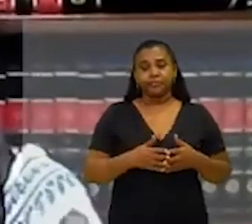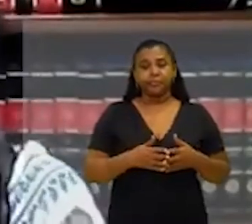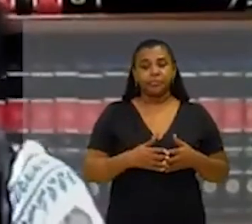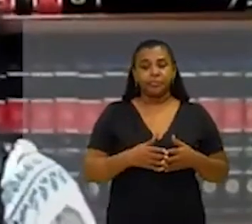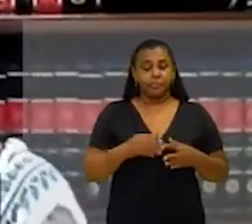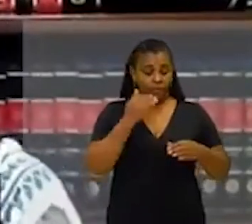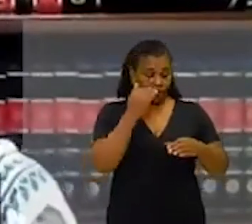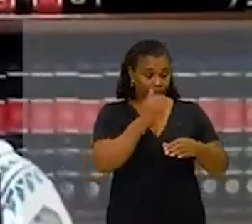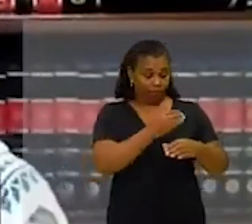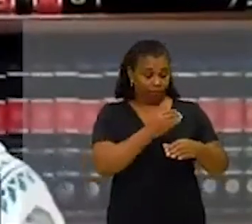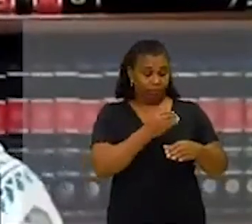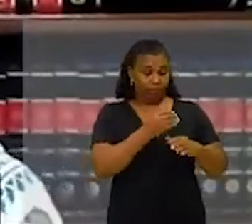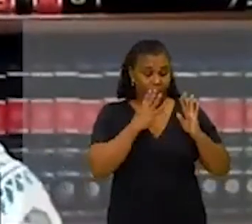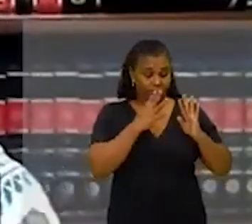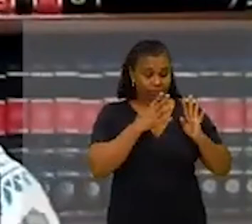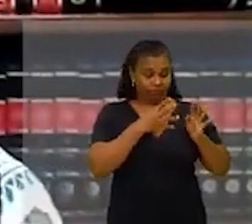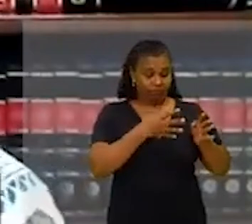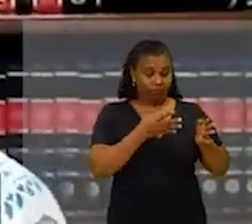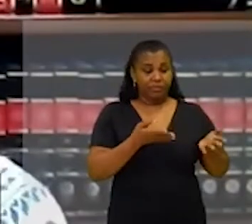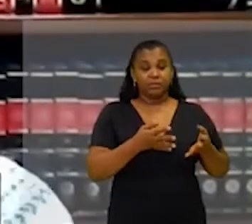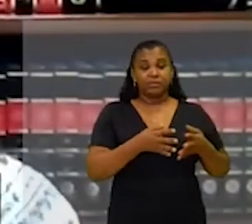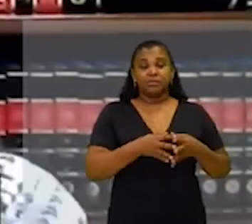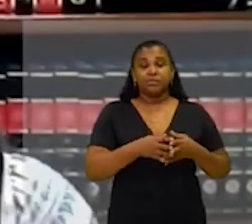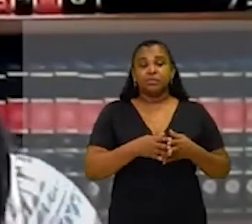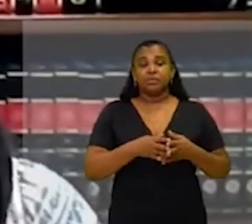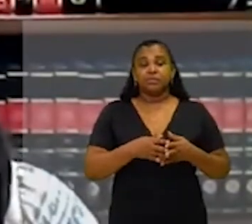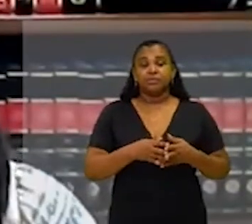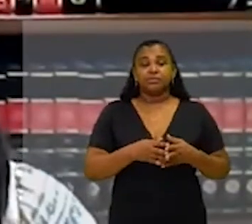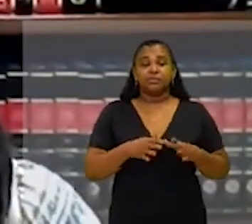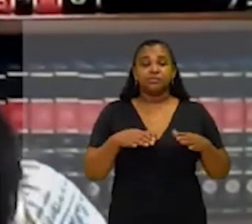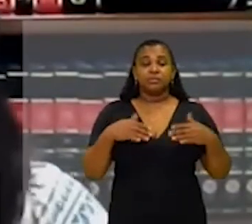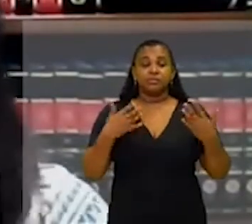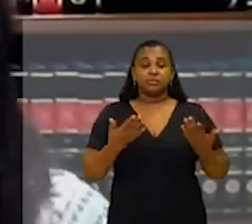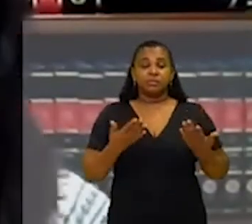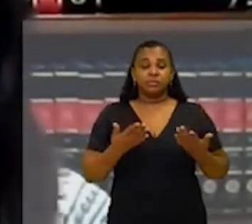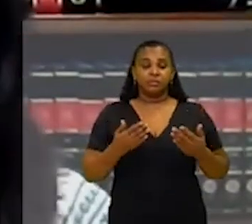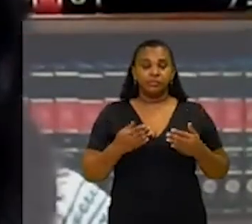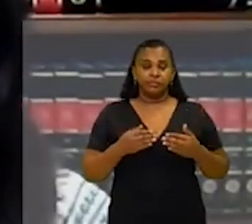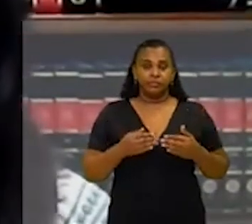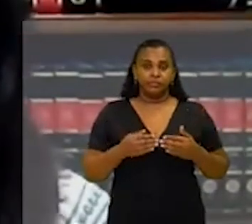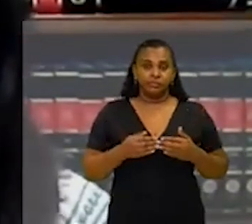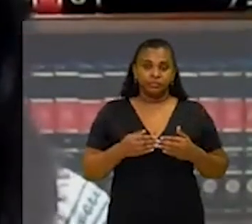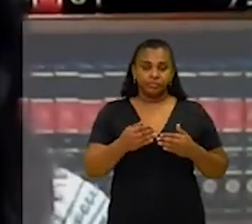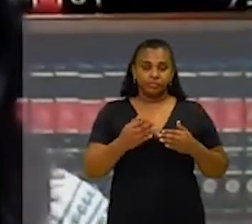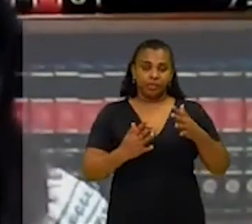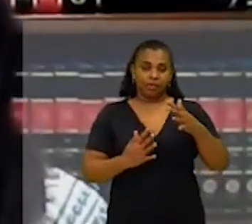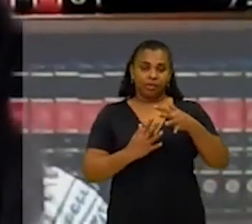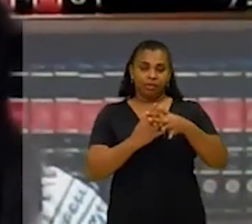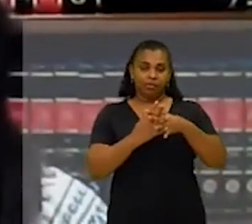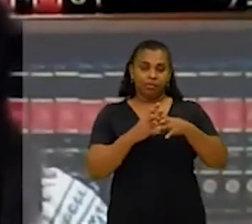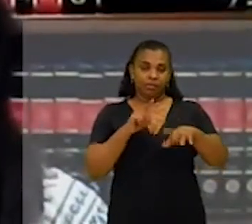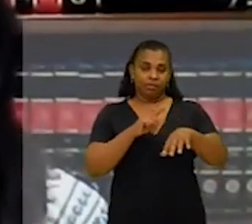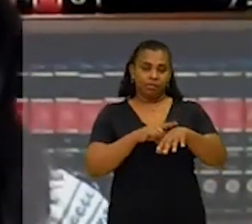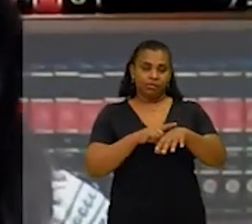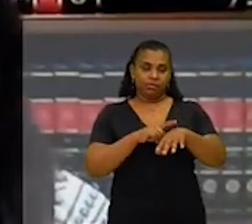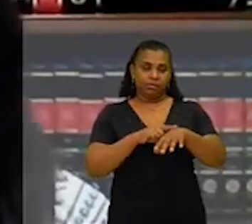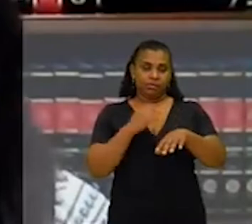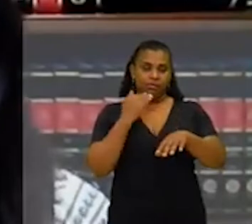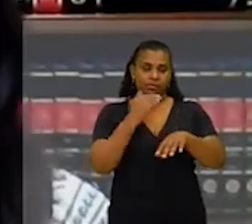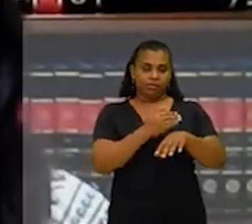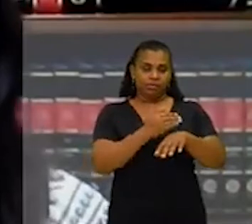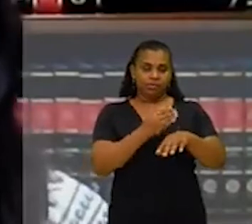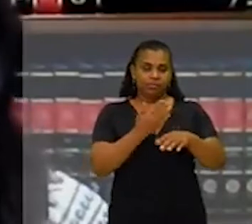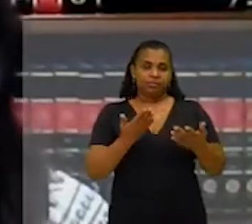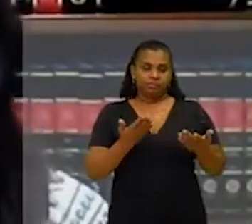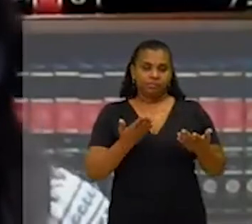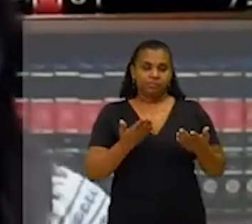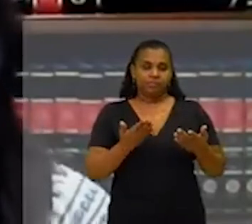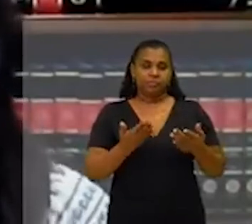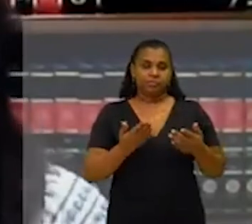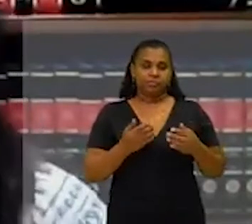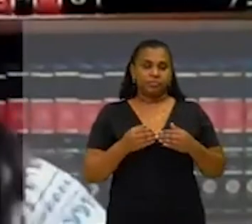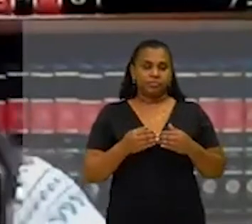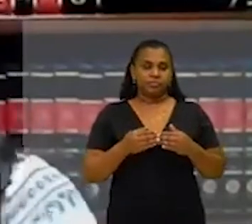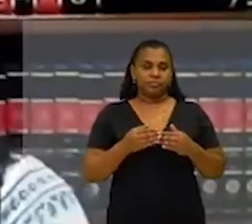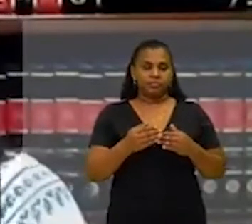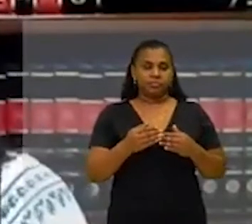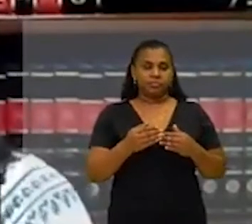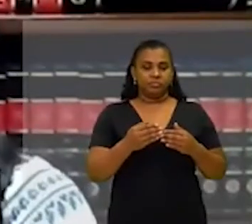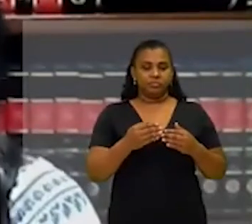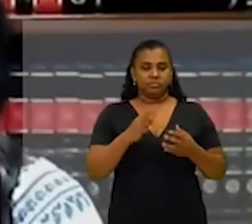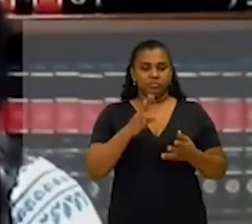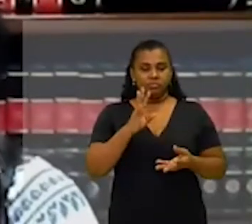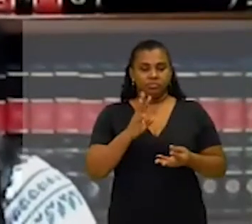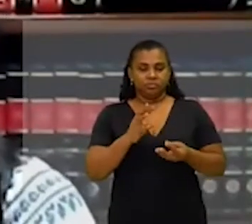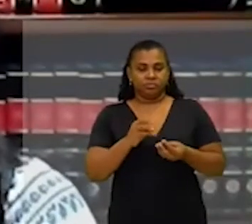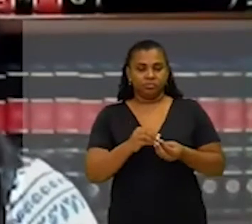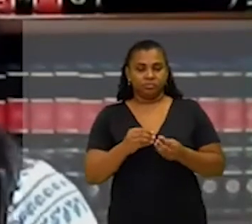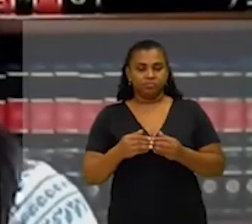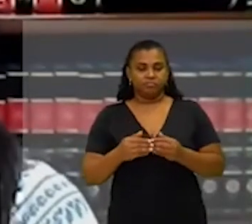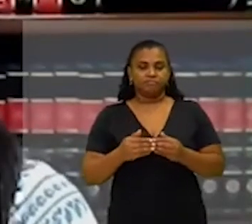é então para que eu também não estava Olhe o meu meu meu meu tanque programado eu vou passar por